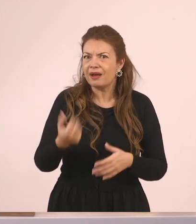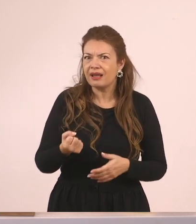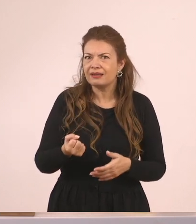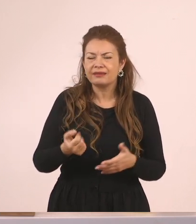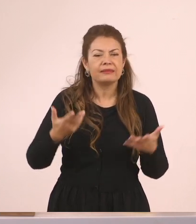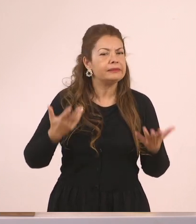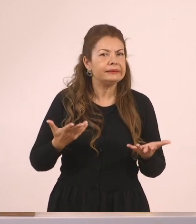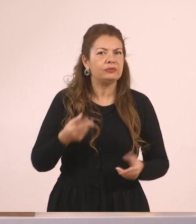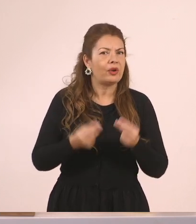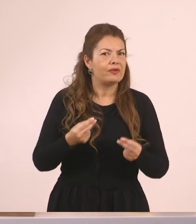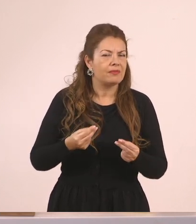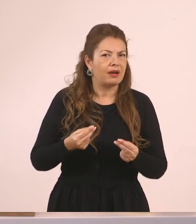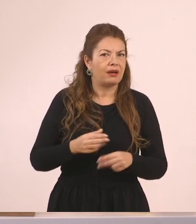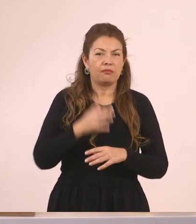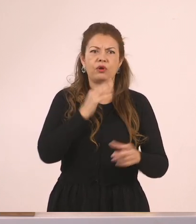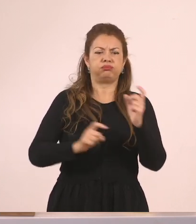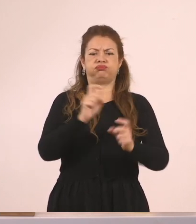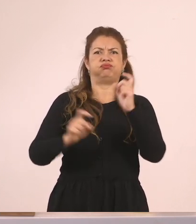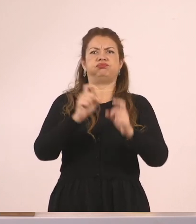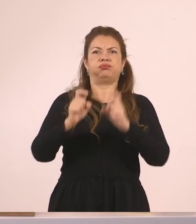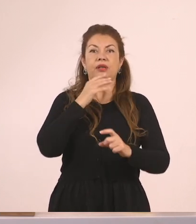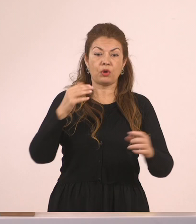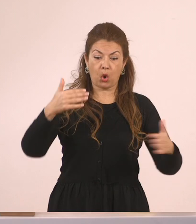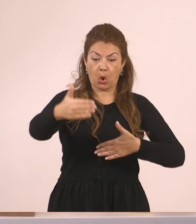Ποιο είναι το πρόβλημα που έχουν; Γιατί τσακώνονται και επικρατεί αυτή η φασαρία;